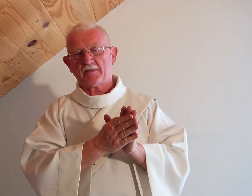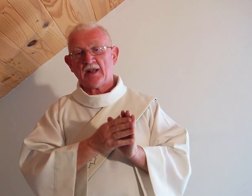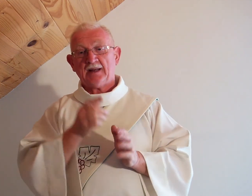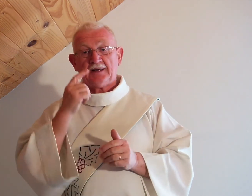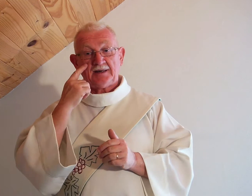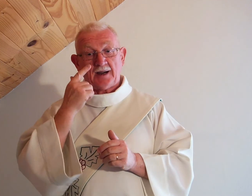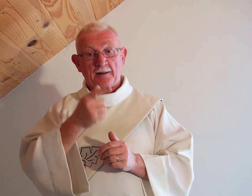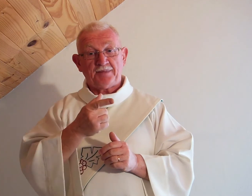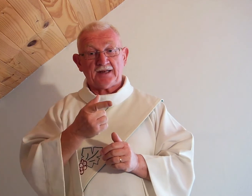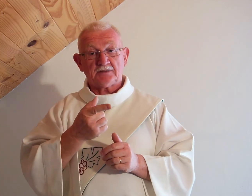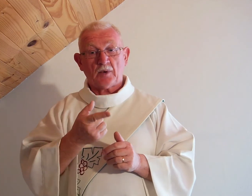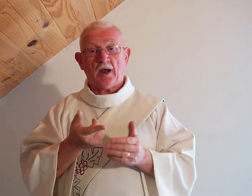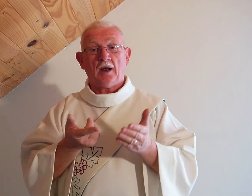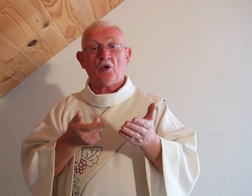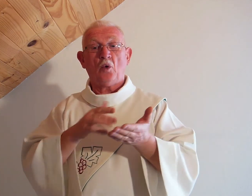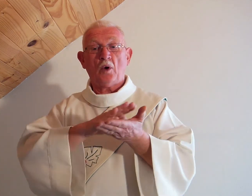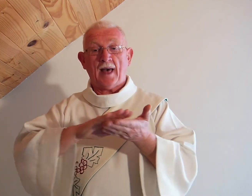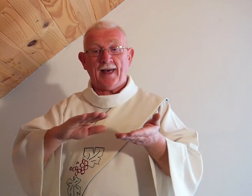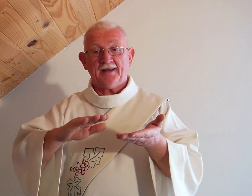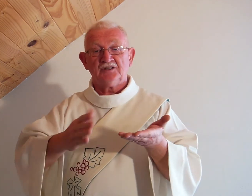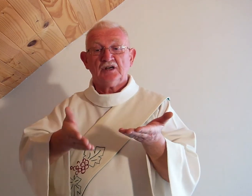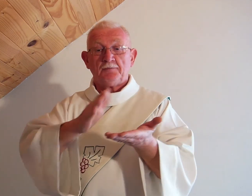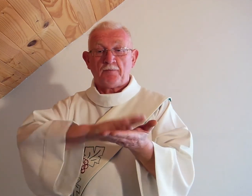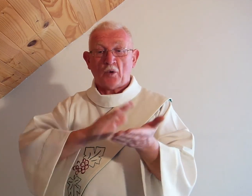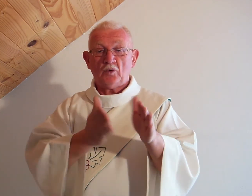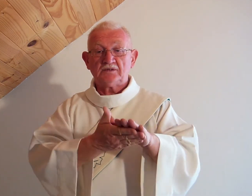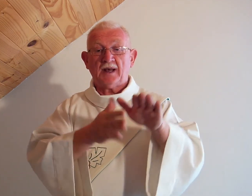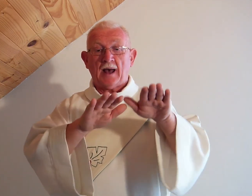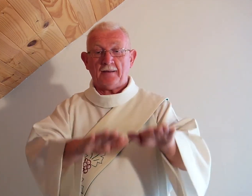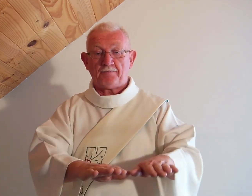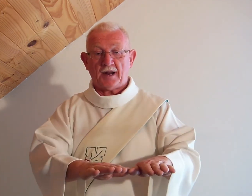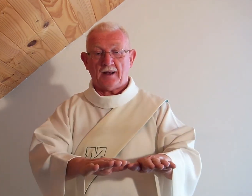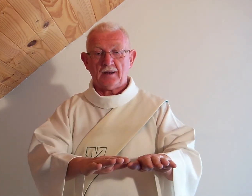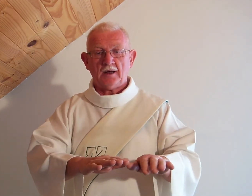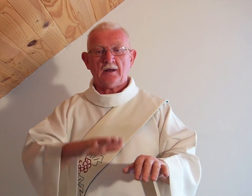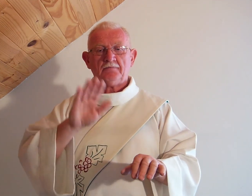il aperçoit les linges, posés à plat,